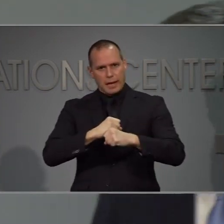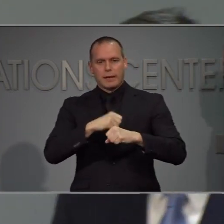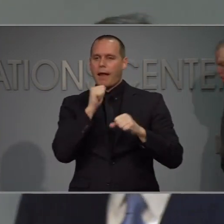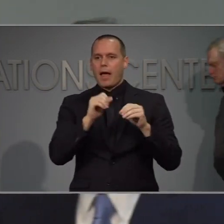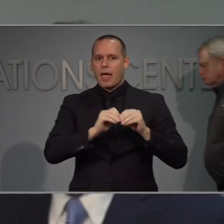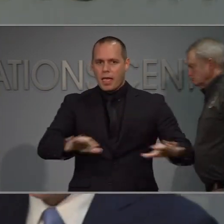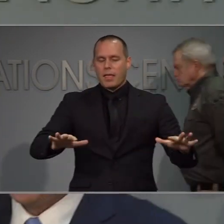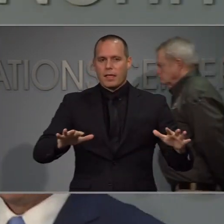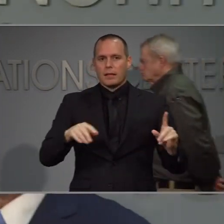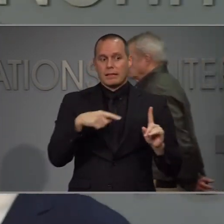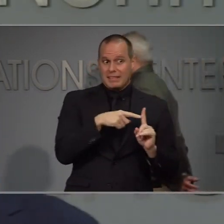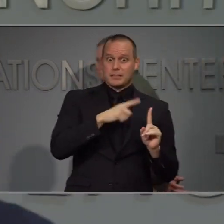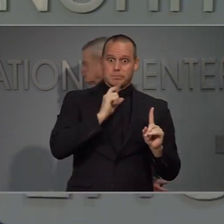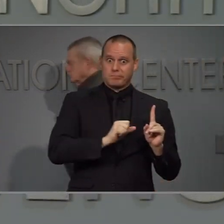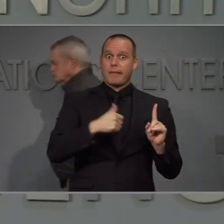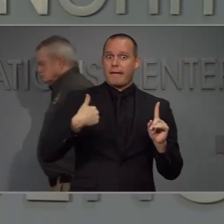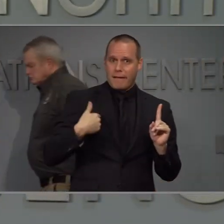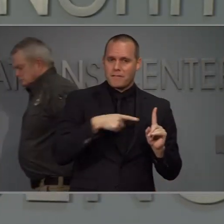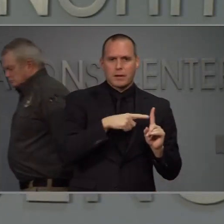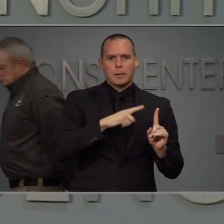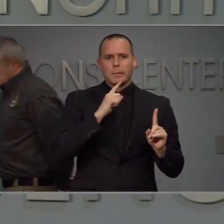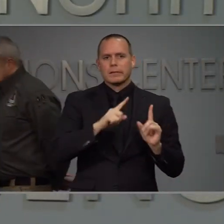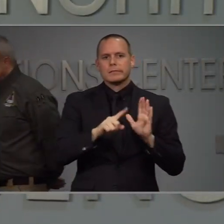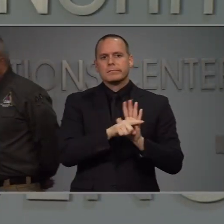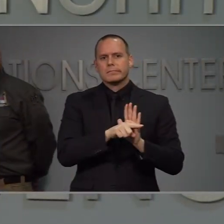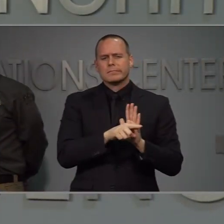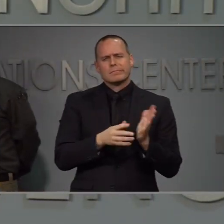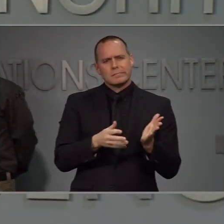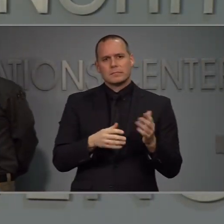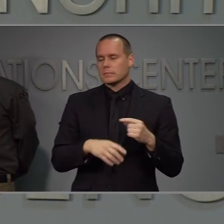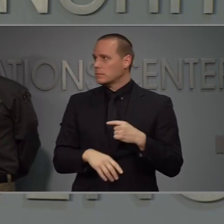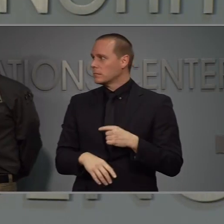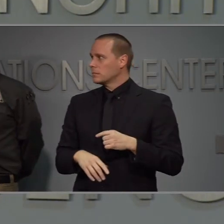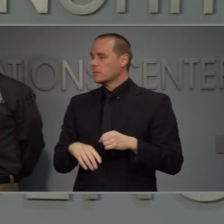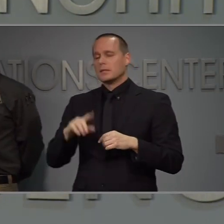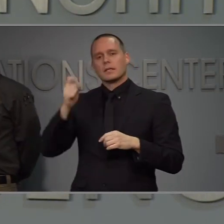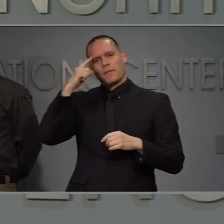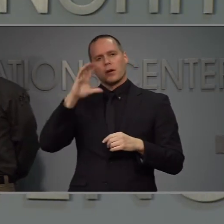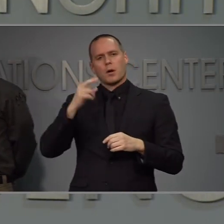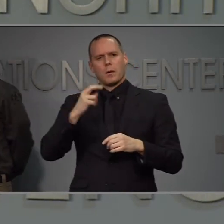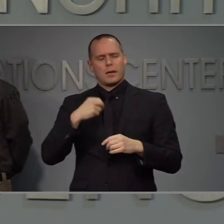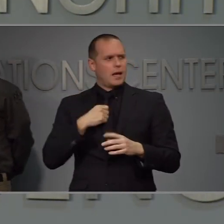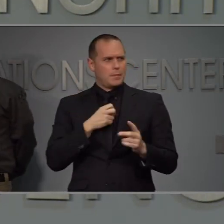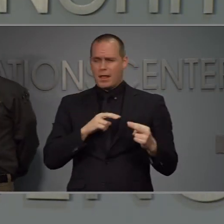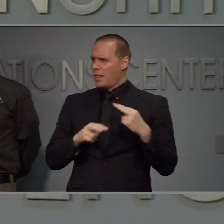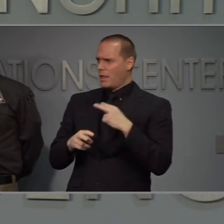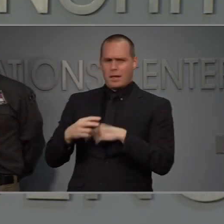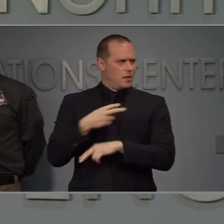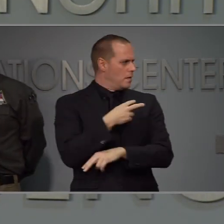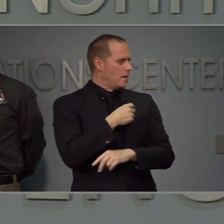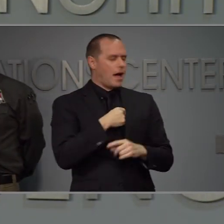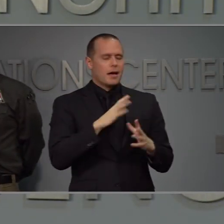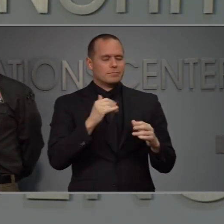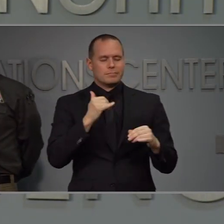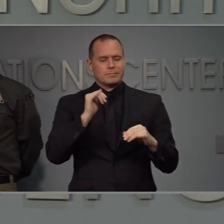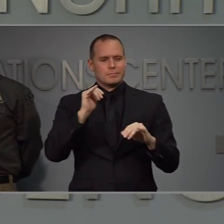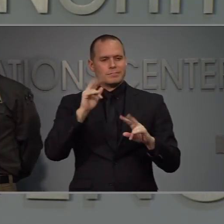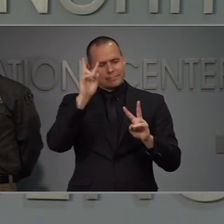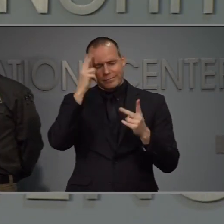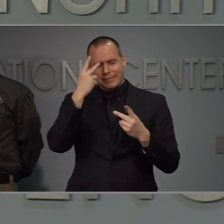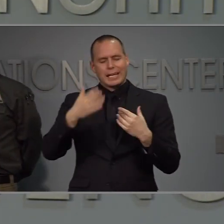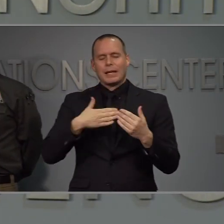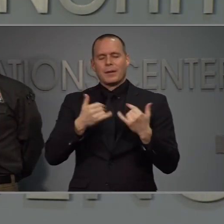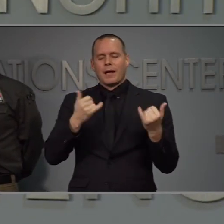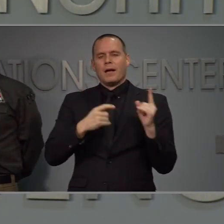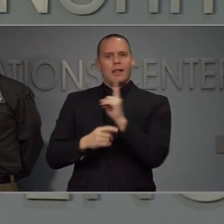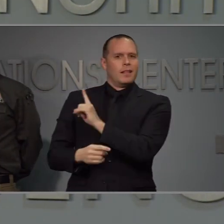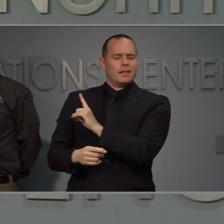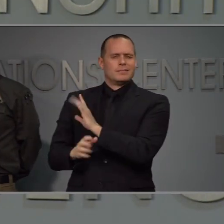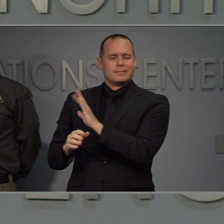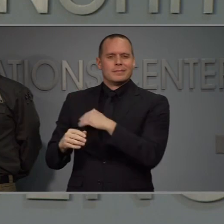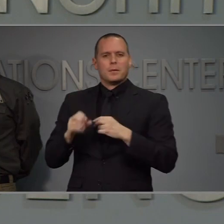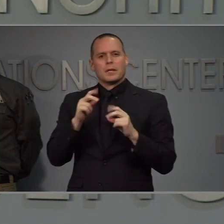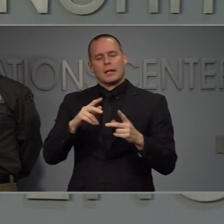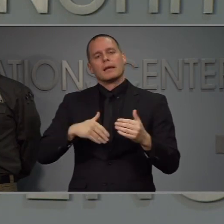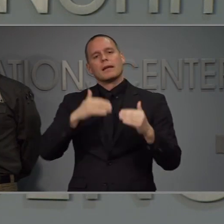clínico para contener este virus. Muchas gracias.